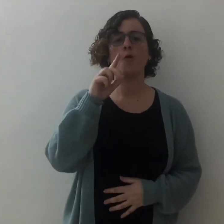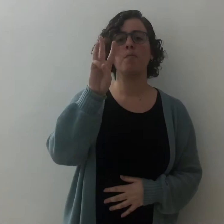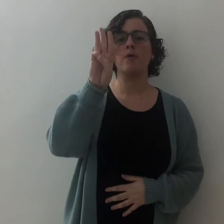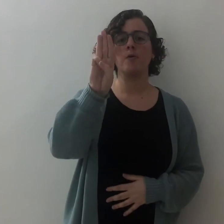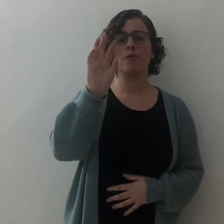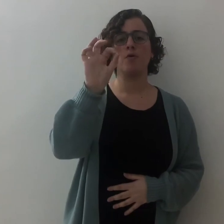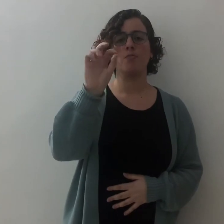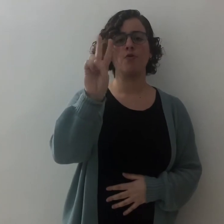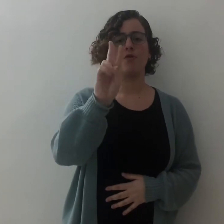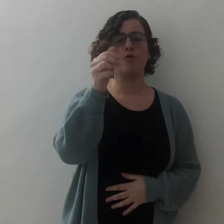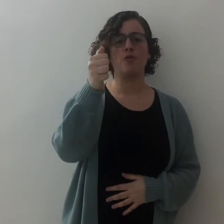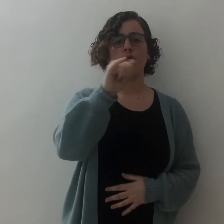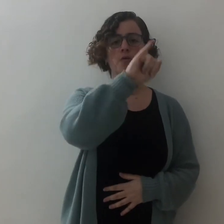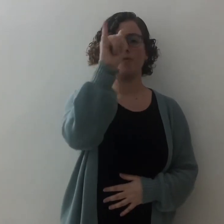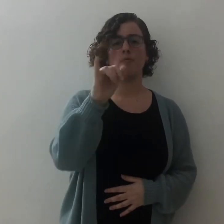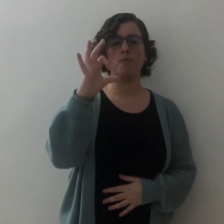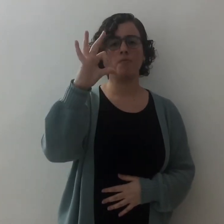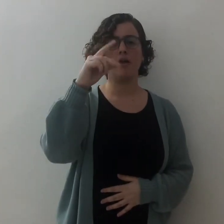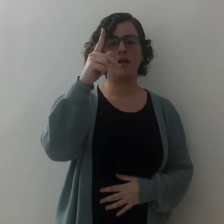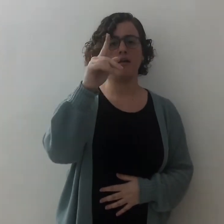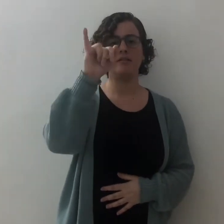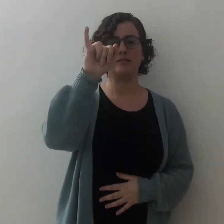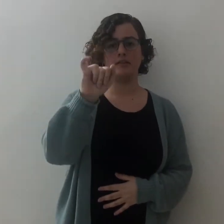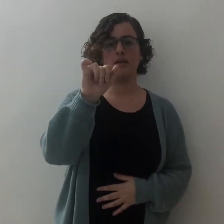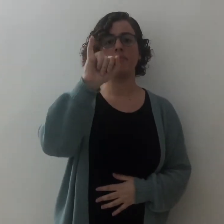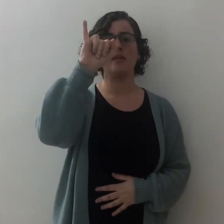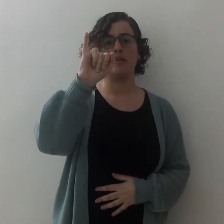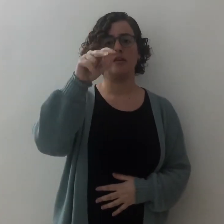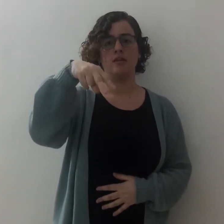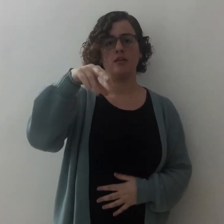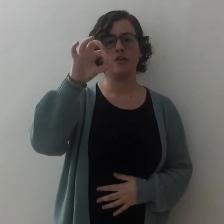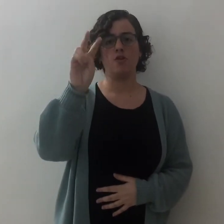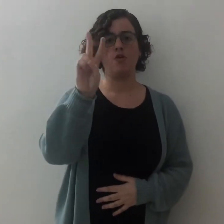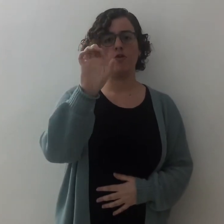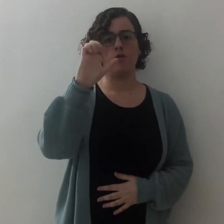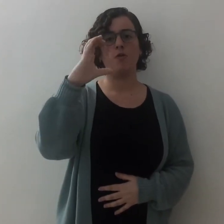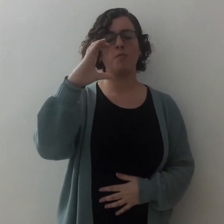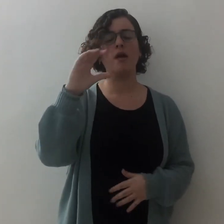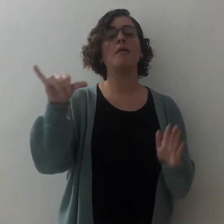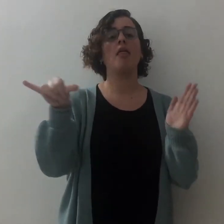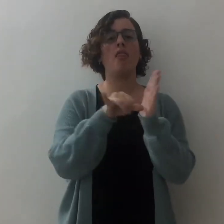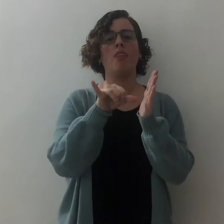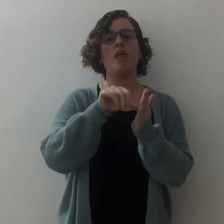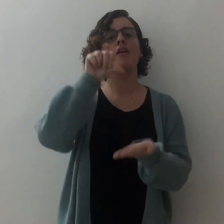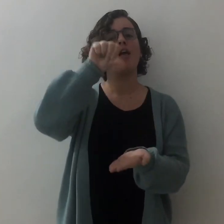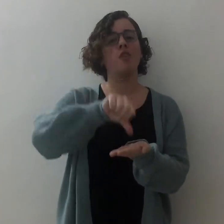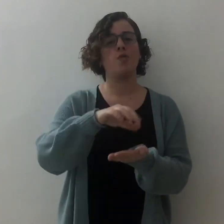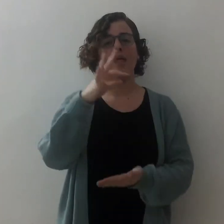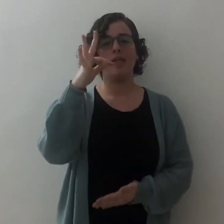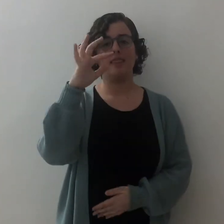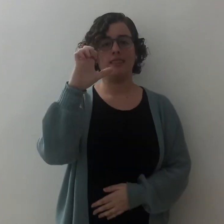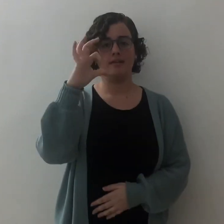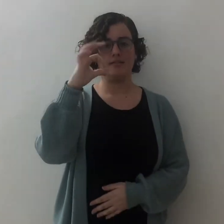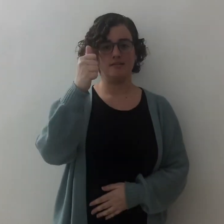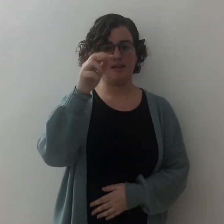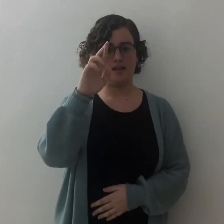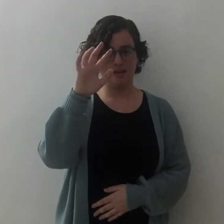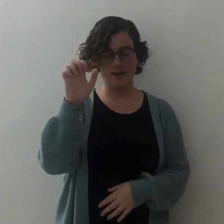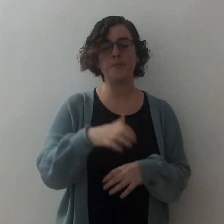cuyo nombre es Považský Inovec, cerca de la ciudad de Tesáre.